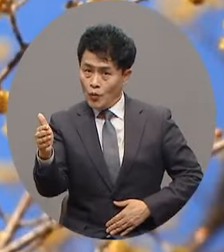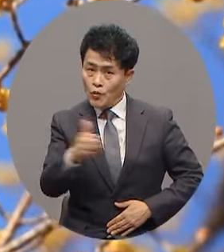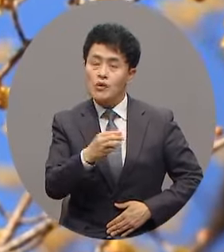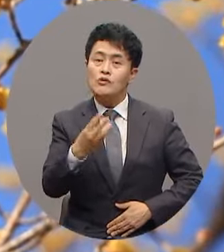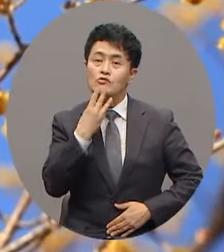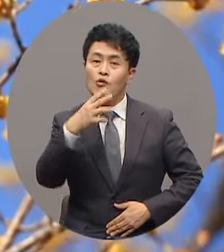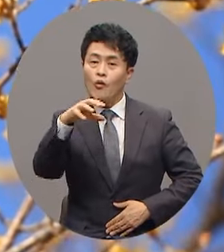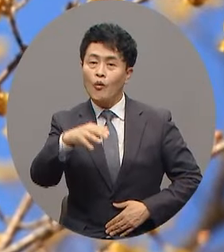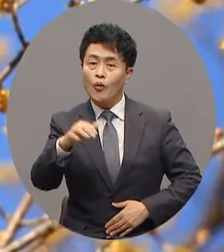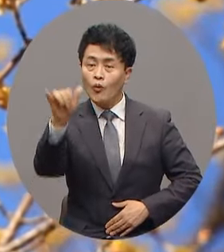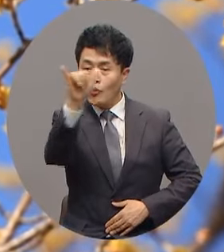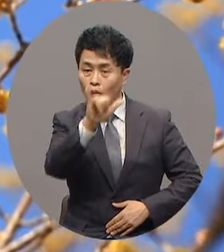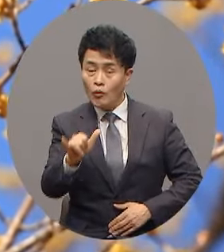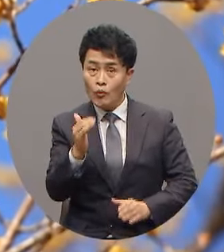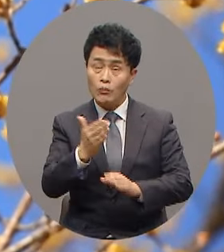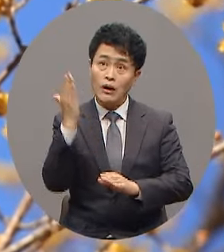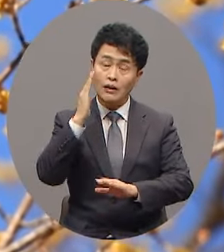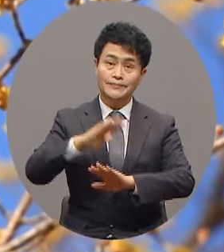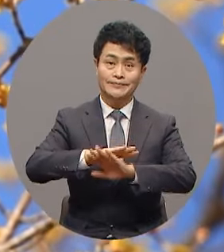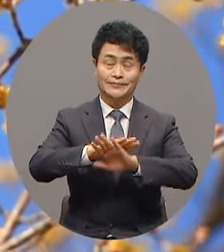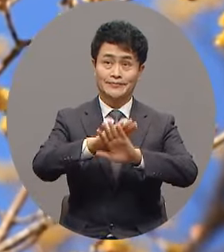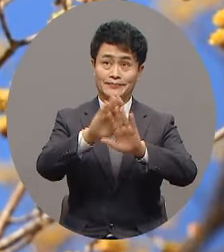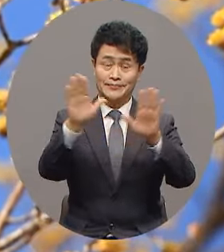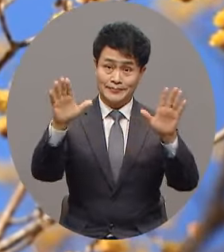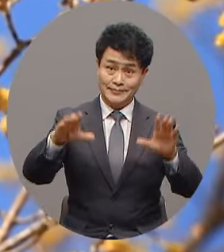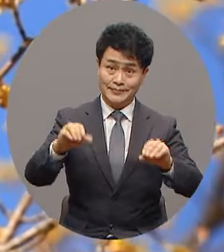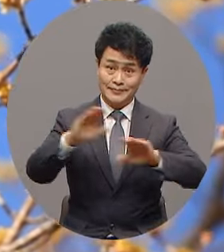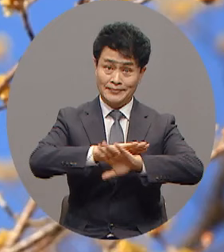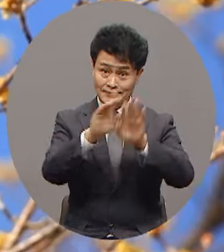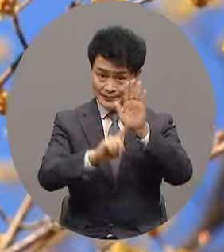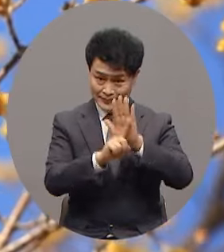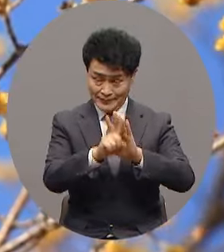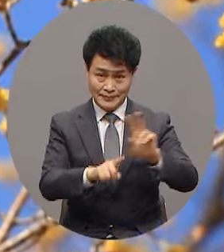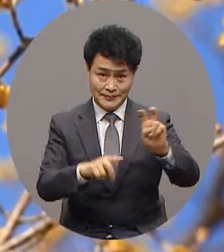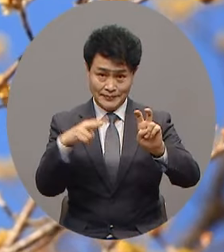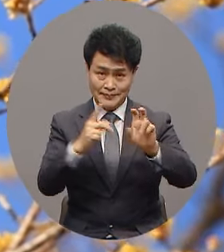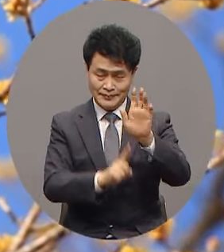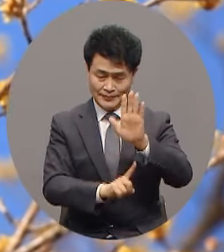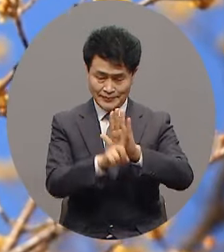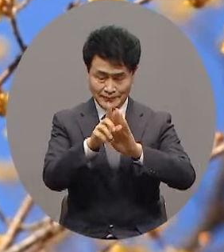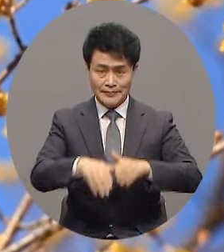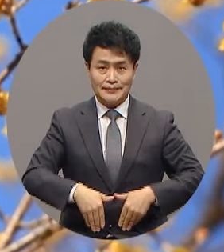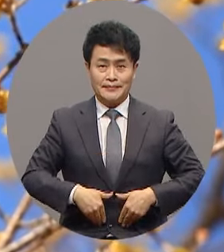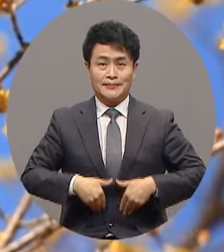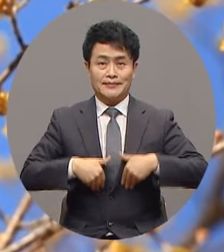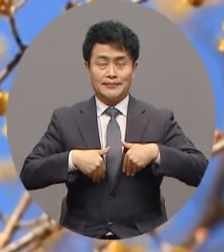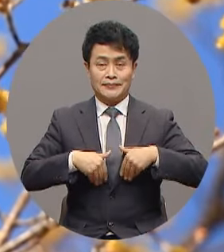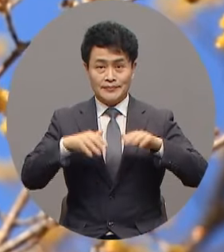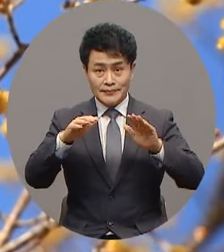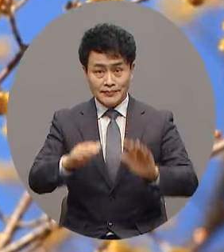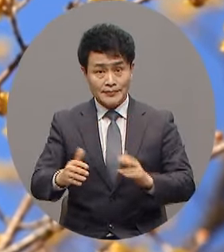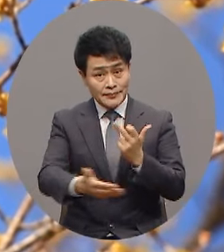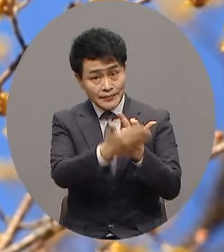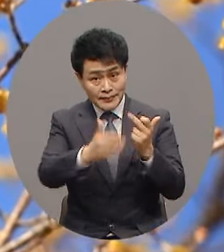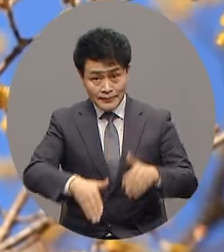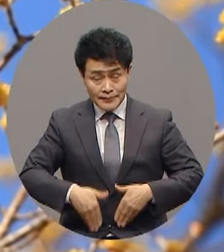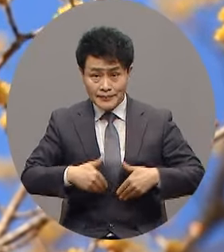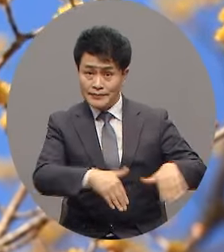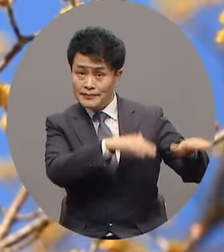그래도 오후부터 서울을 비롯한 중부 지방의 하늘은 점차 맑아지겠고요. 낮 기온도 20도를 웃돌아 따뜻하겠습니다.